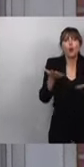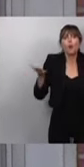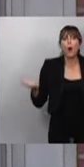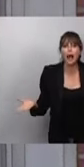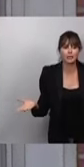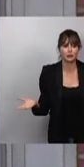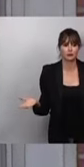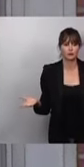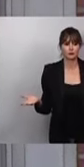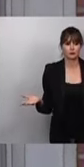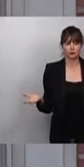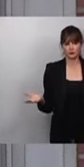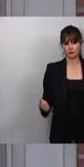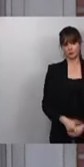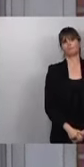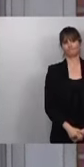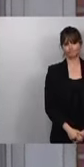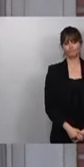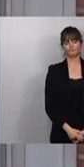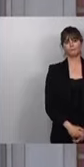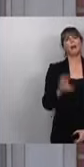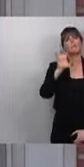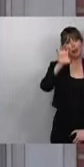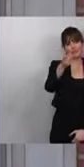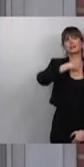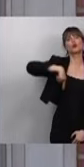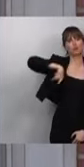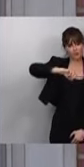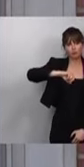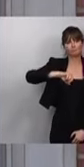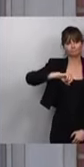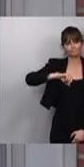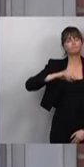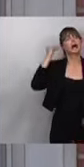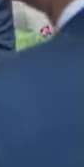bueno Todos hemos tenido nuestros problemas y jamás hemos dejado de acudir a nuestras citas